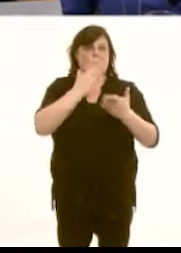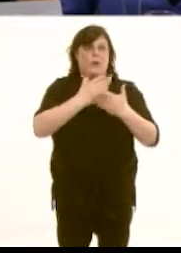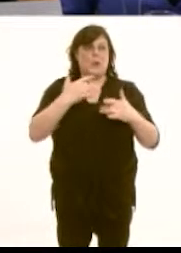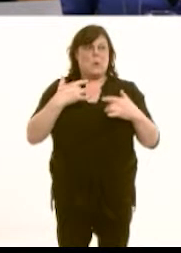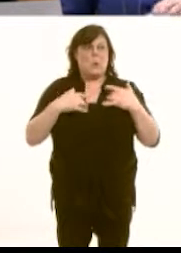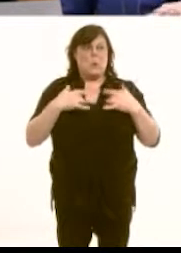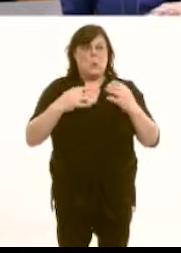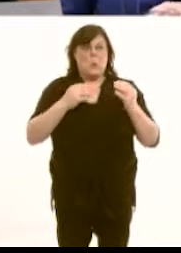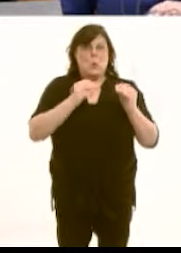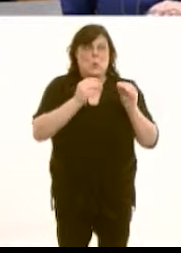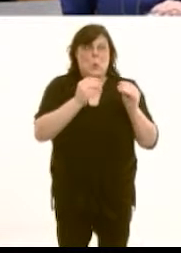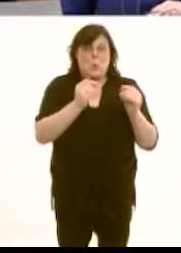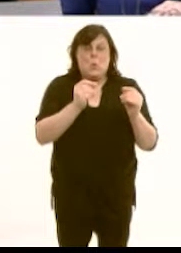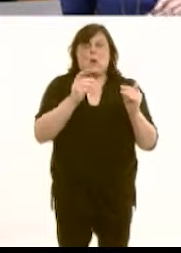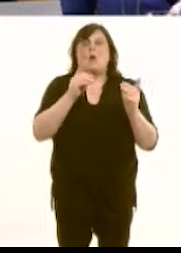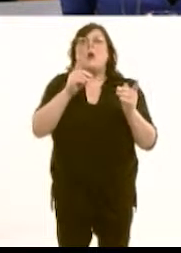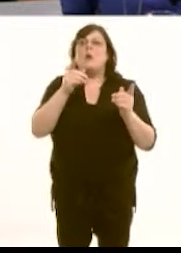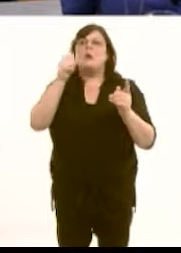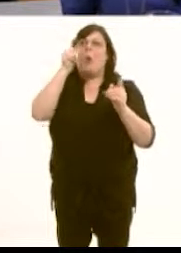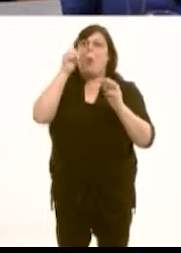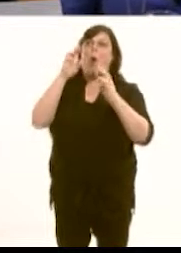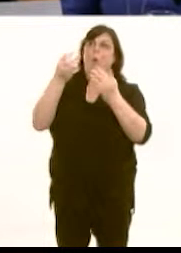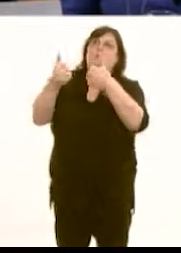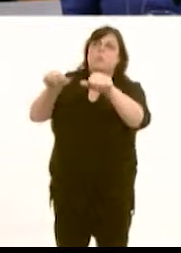be important, not just for connectivity within the region itself, but beyond.